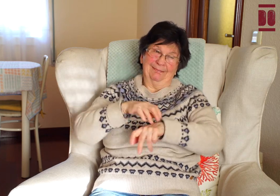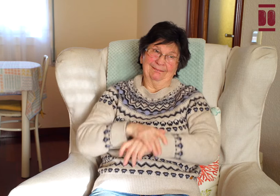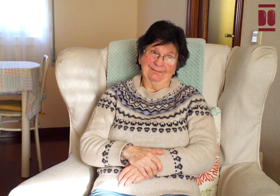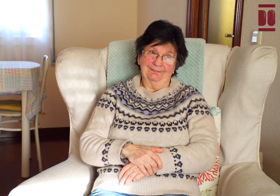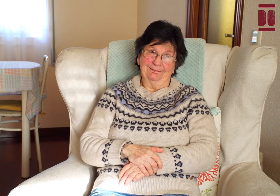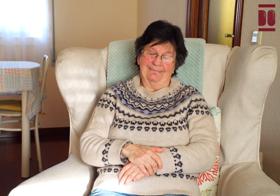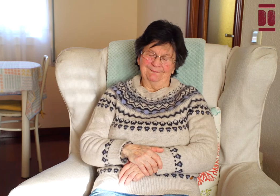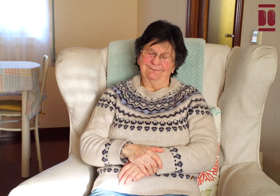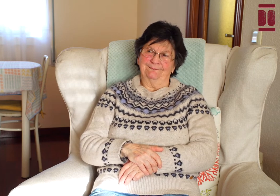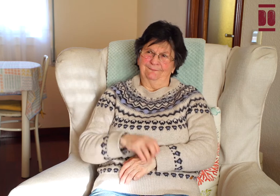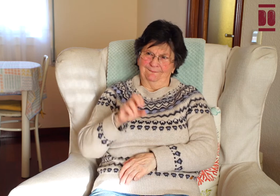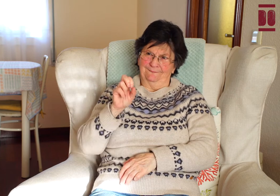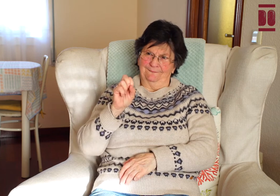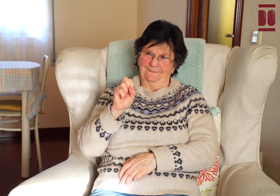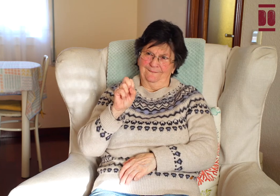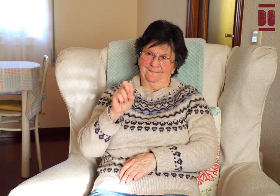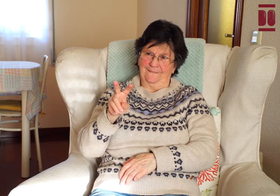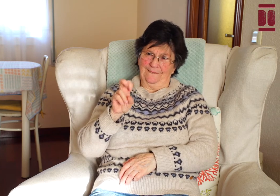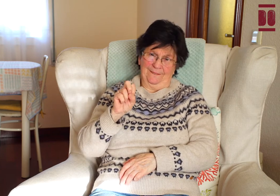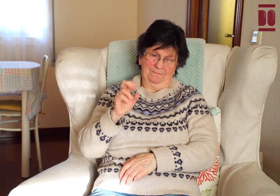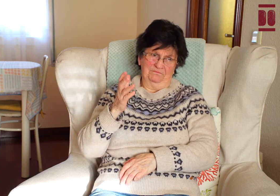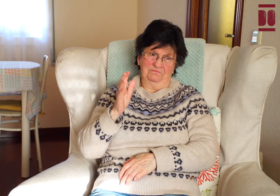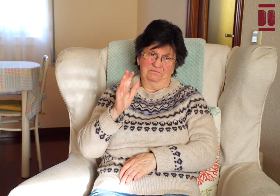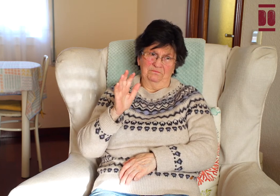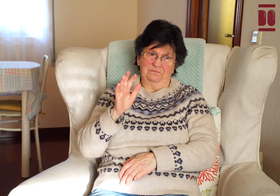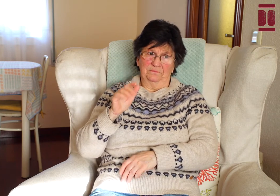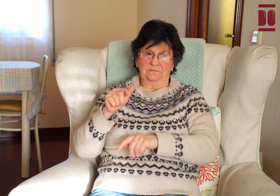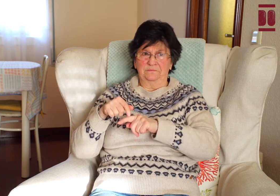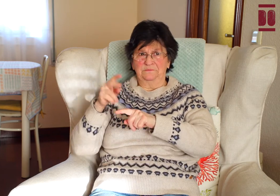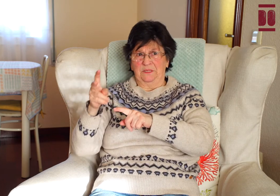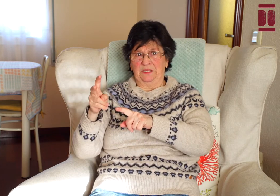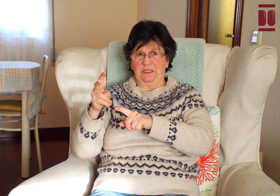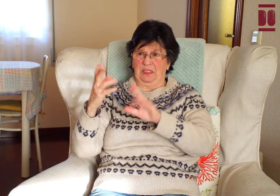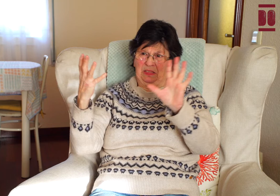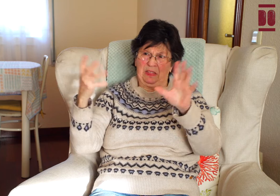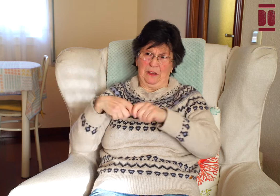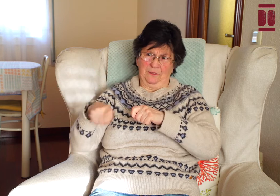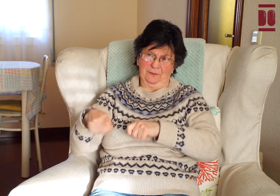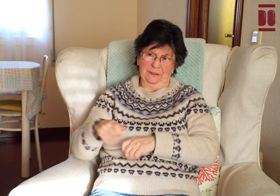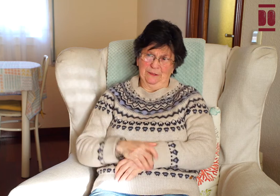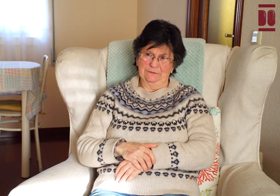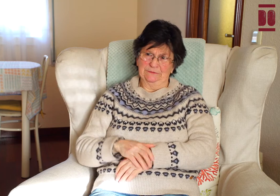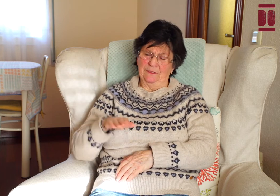al médico. Pues doce kilómetros aproximadamente o más bien diez kilómetros. Y subiendo